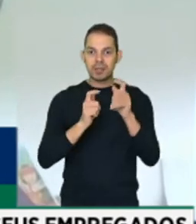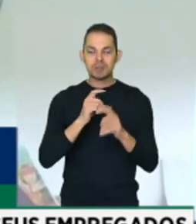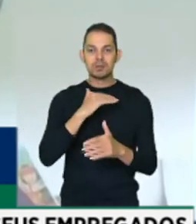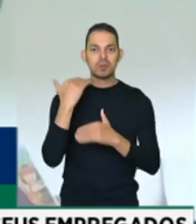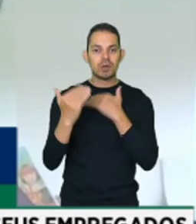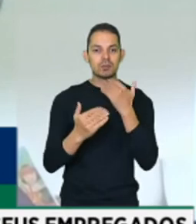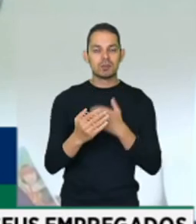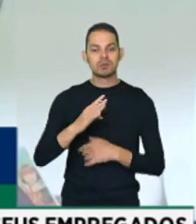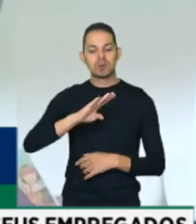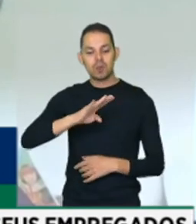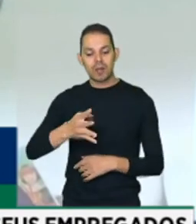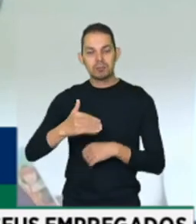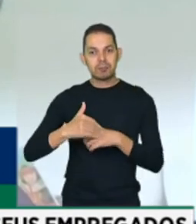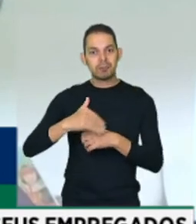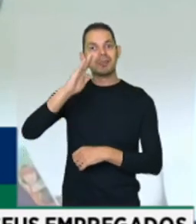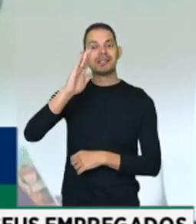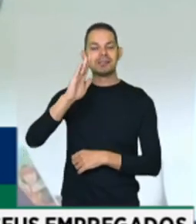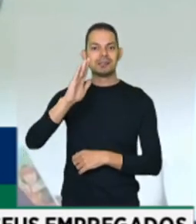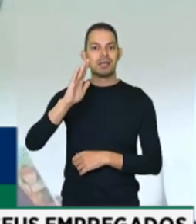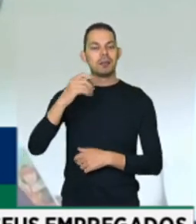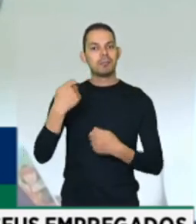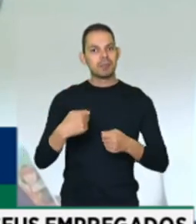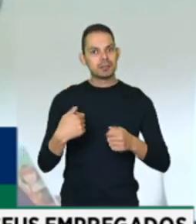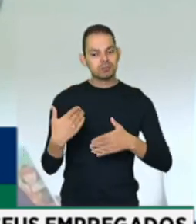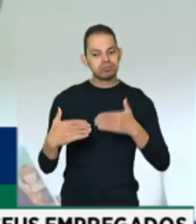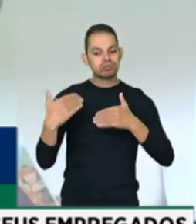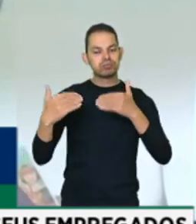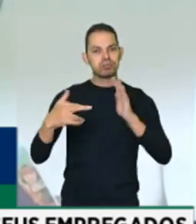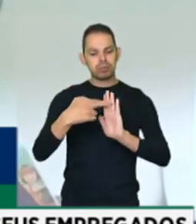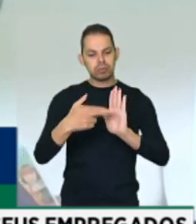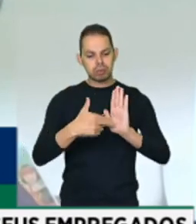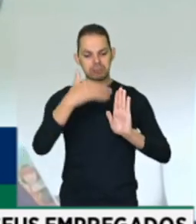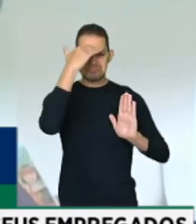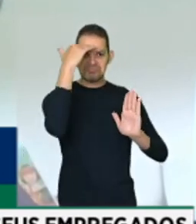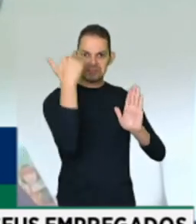UMA VULNERABILIDADE GRANDE E PREOCUPANTE, ULTRAPASSA O NÚMERO DE 4 MIL MORTOS E A GENTE PRECISA AVANÇAR E